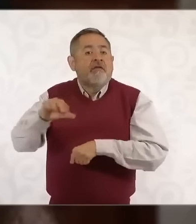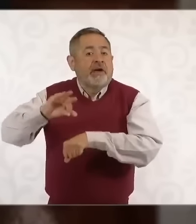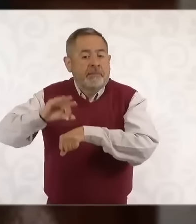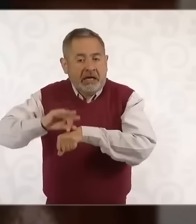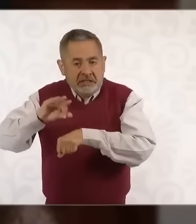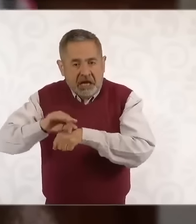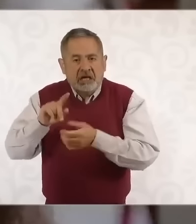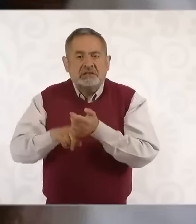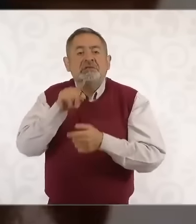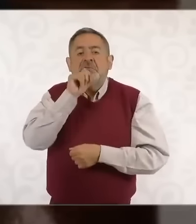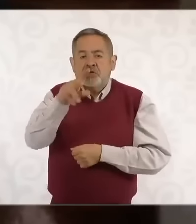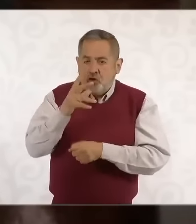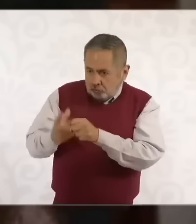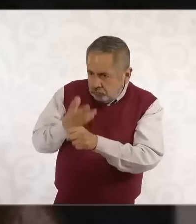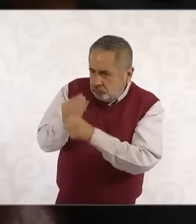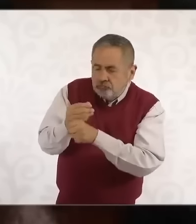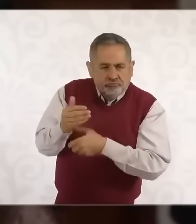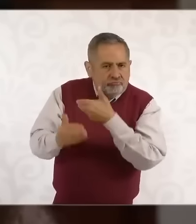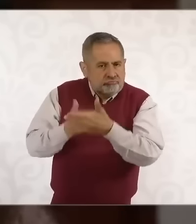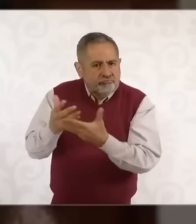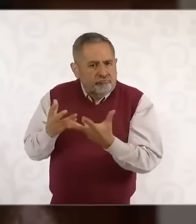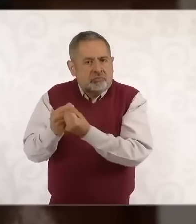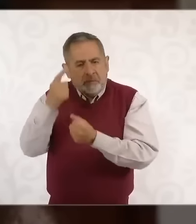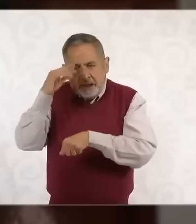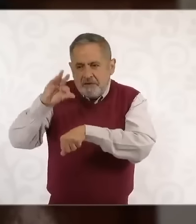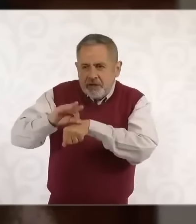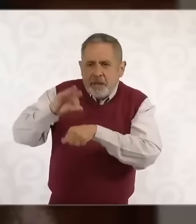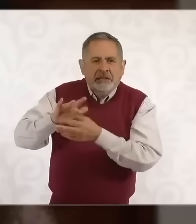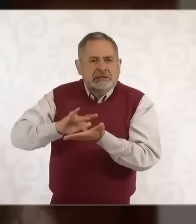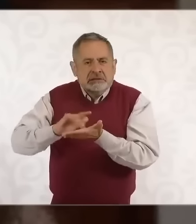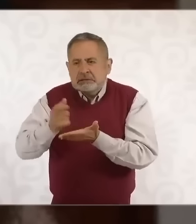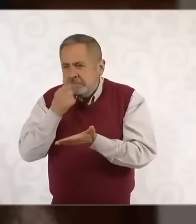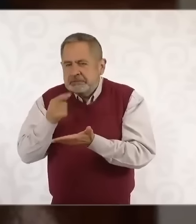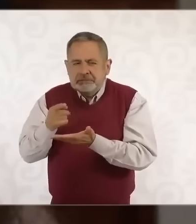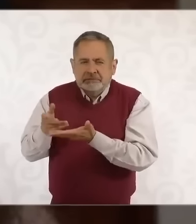dicho que se va a fortalecer eh para el tema de de los medicamentos ante esta narrativa de que pues